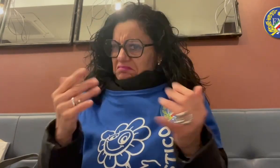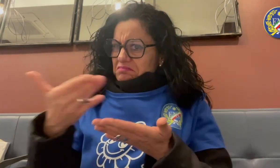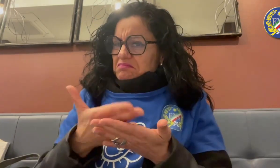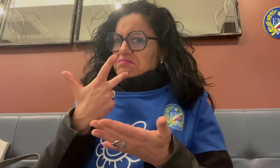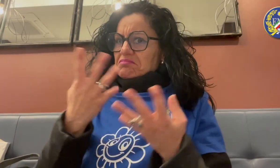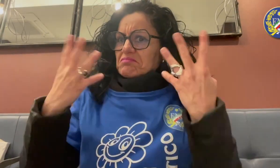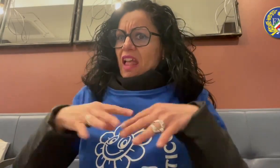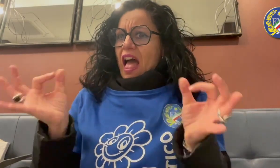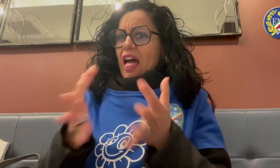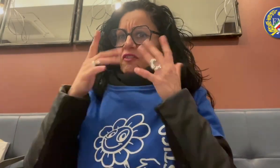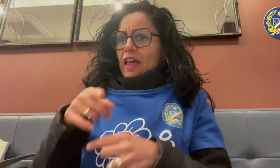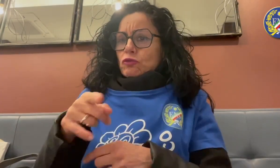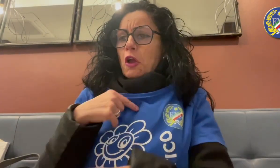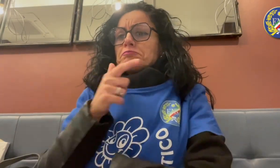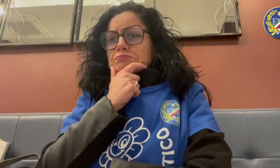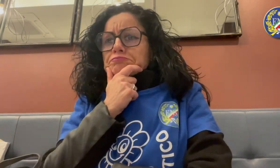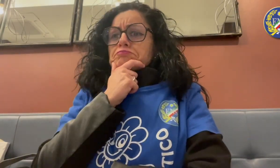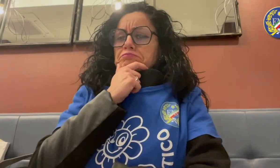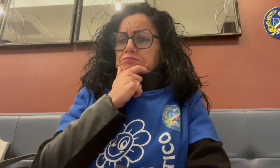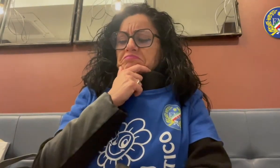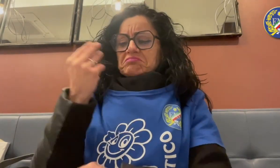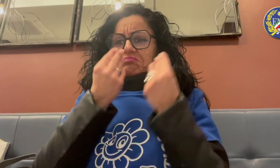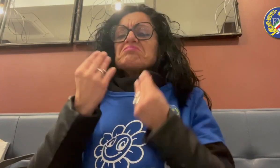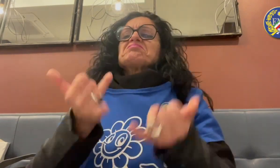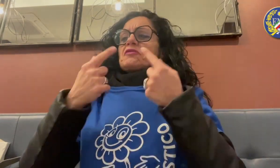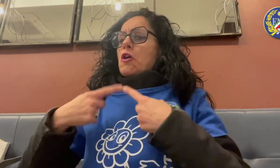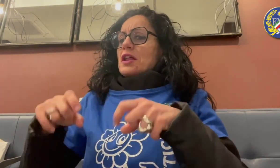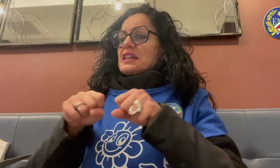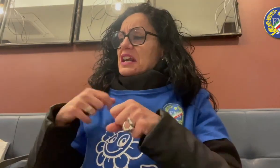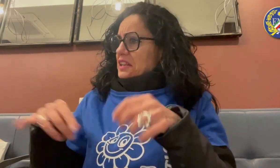ha proposto l’organizzazione di un evento che per la prima volta coinvolgesse anche le persone sorde autistiche; ho accolto con grande entusiasmo questa idea